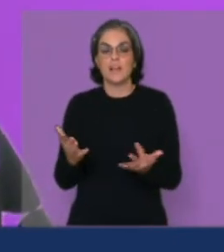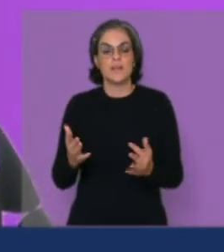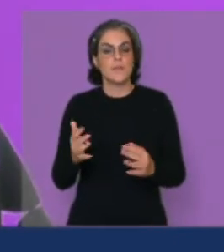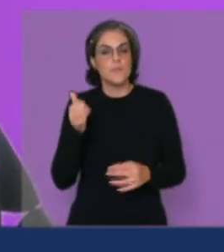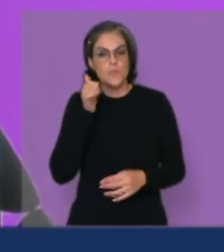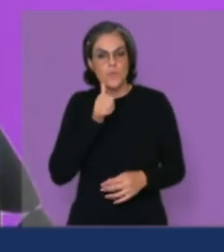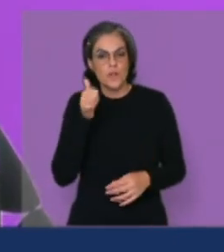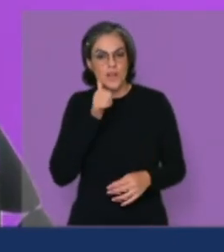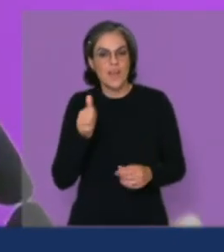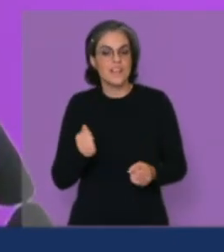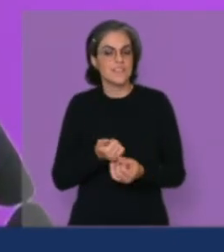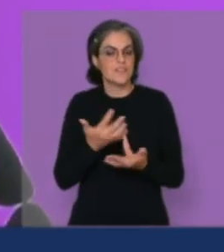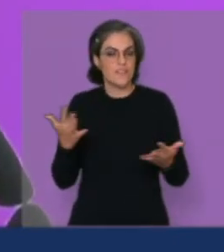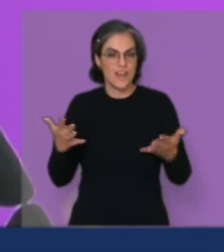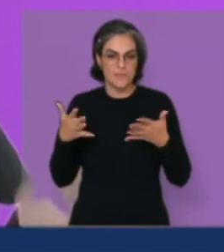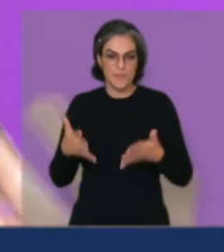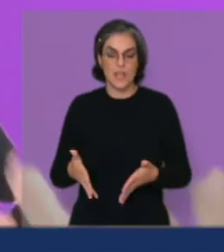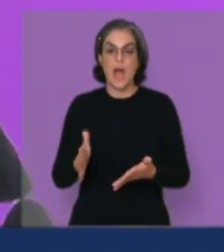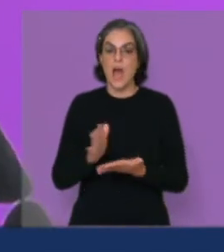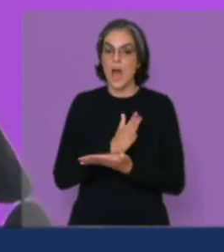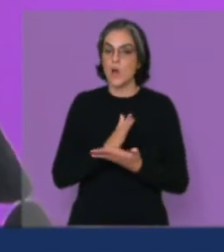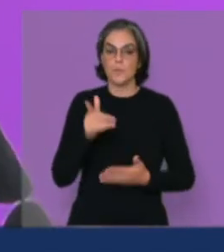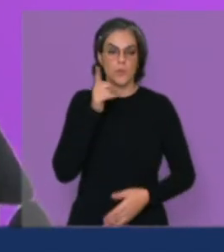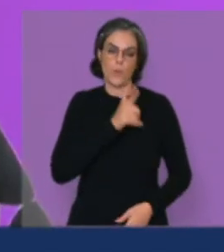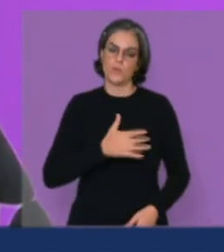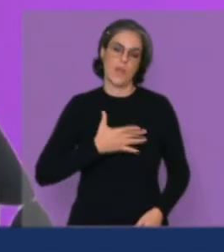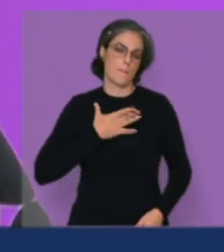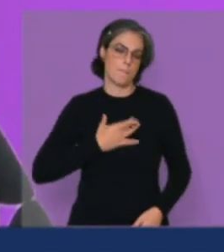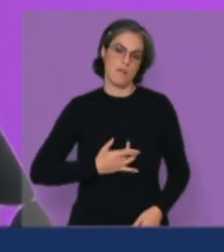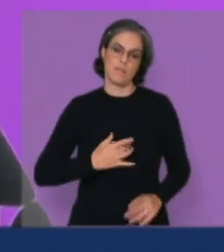KAHENA, MAYRA AGUIAR, E AQUELAS QUE NÃO FORAM MEDALHISTAS MAS ESTÃO EM TÓQUIO REPRESENTANDO AS